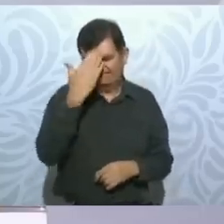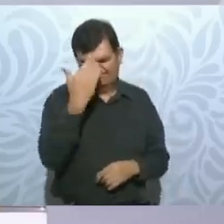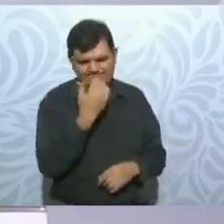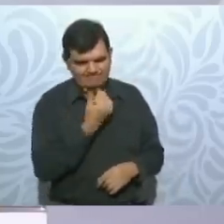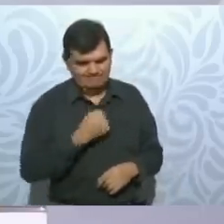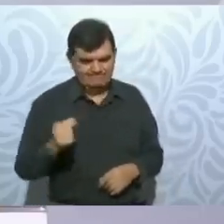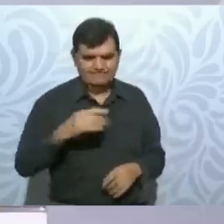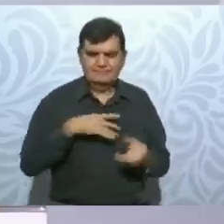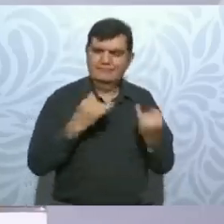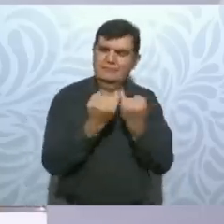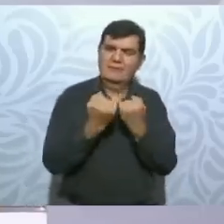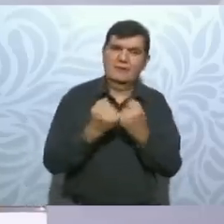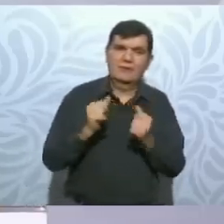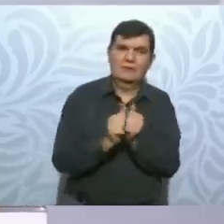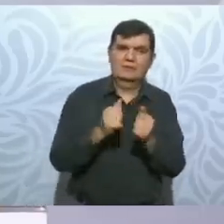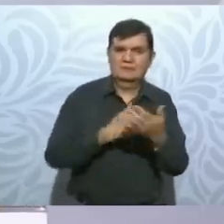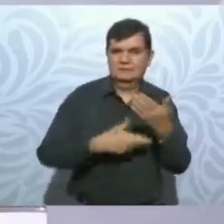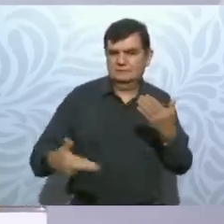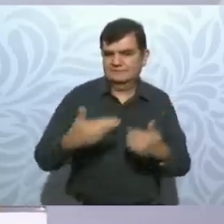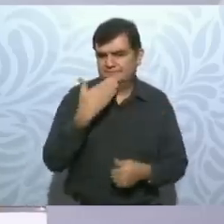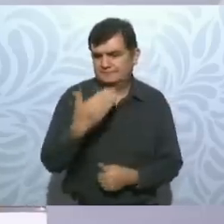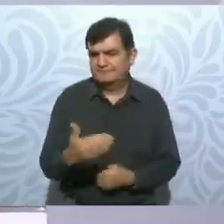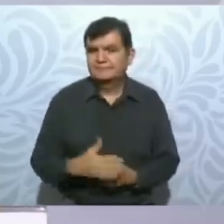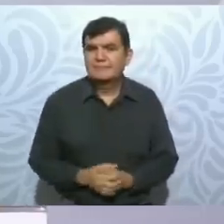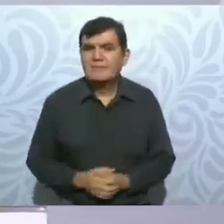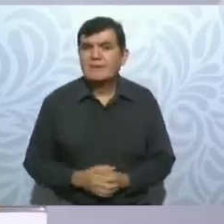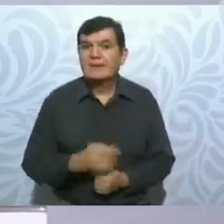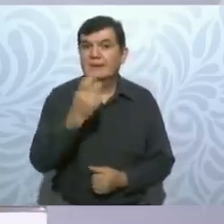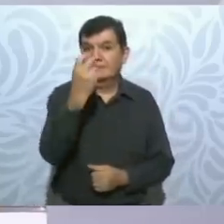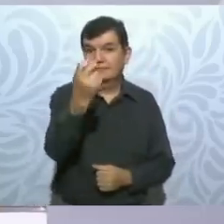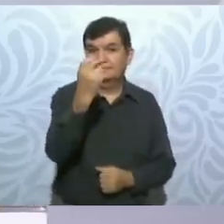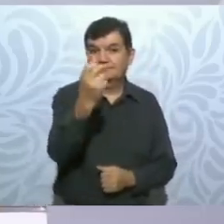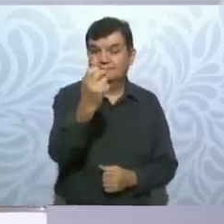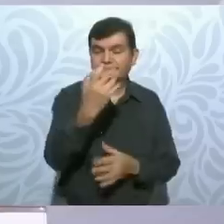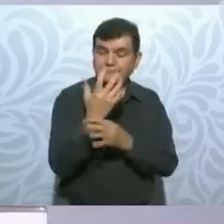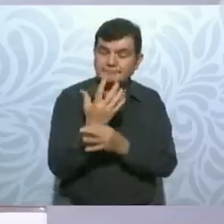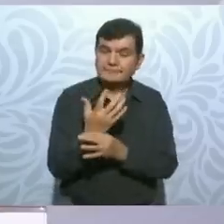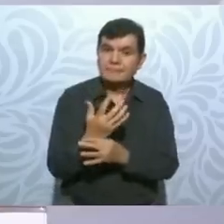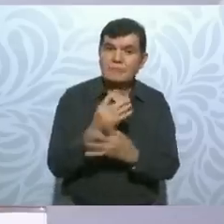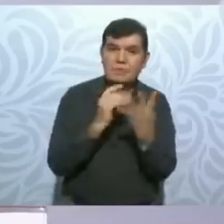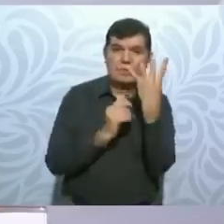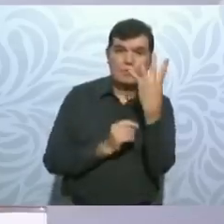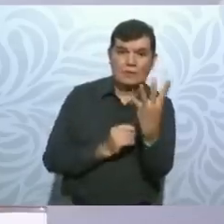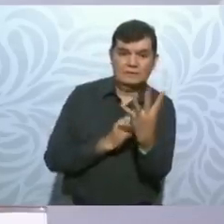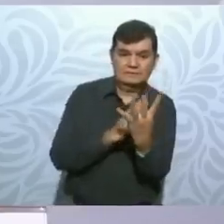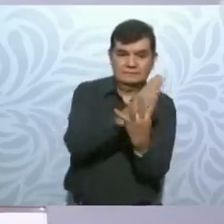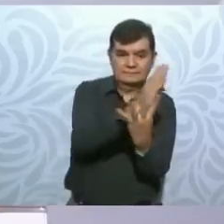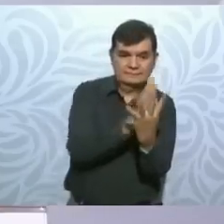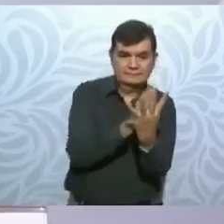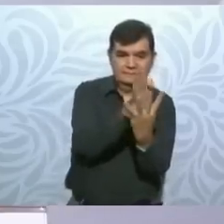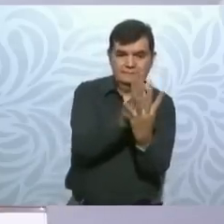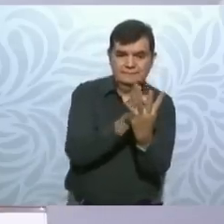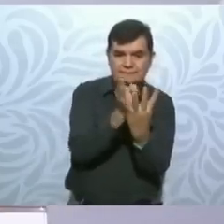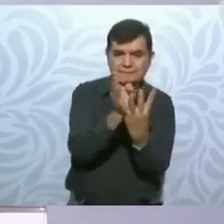pues dar resultados entonces por eso hablamos de cuatro ejes repito atención a las causas con